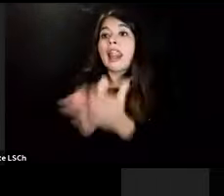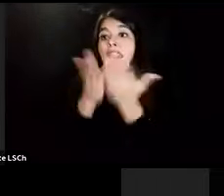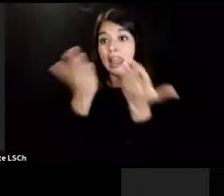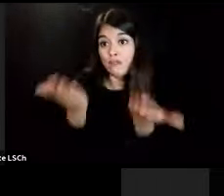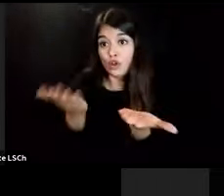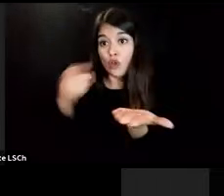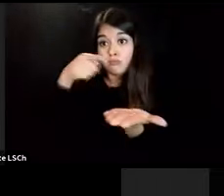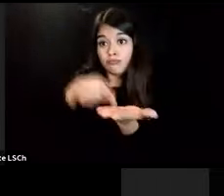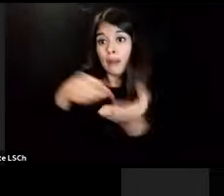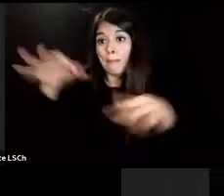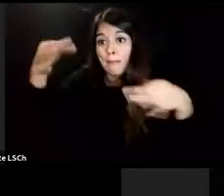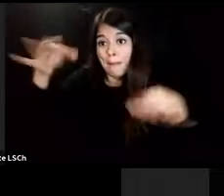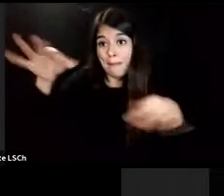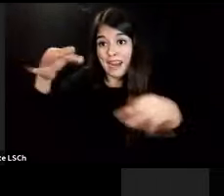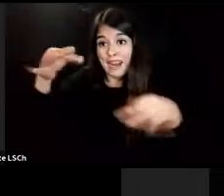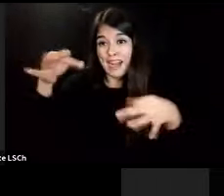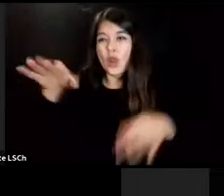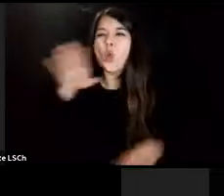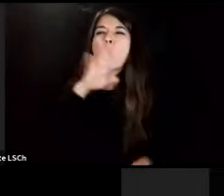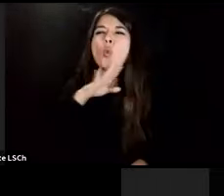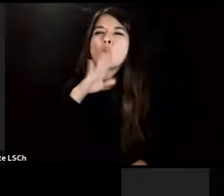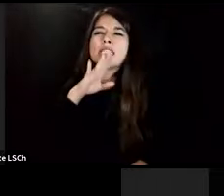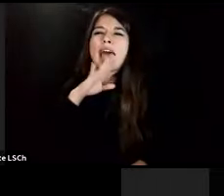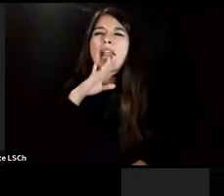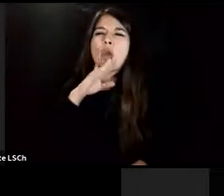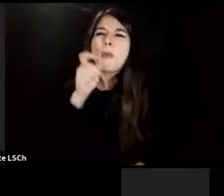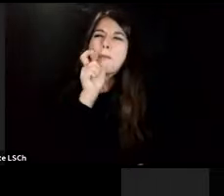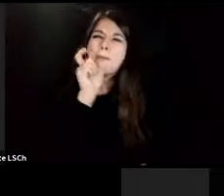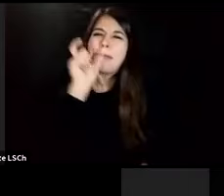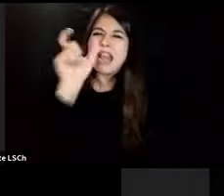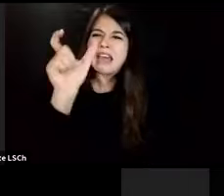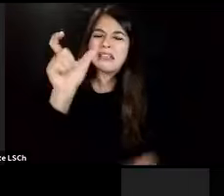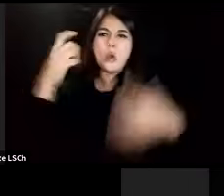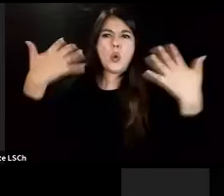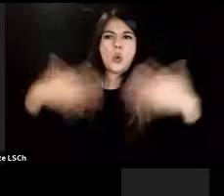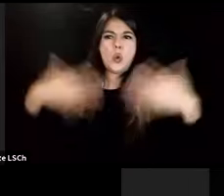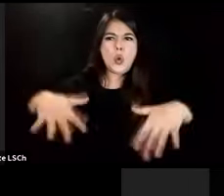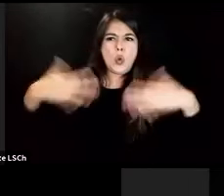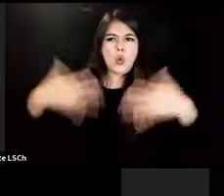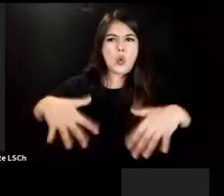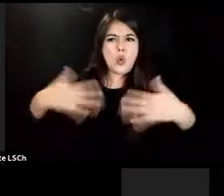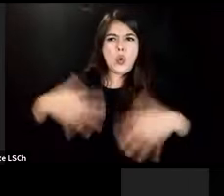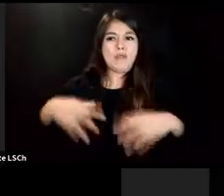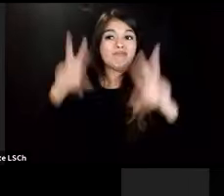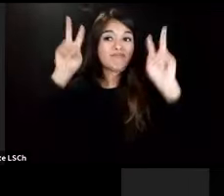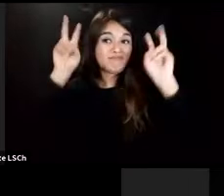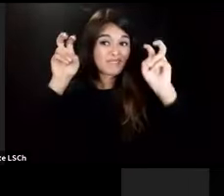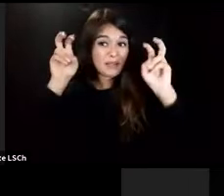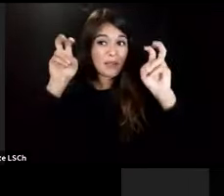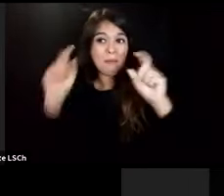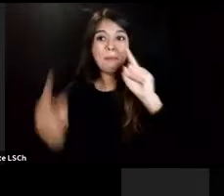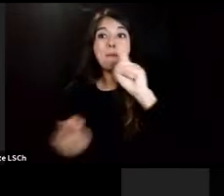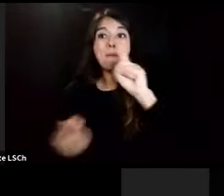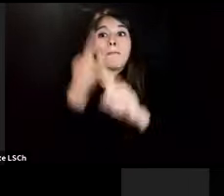unos términos bastante tremendos para hablar de estos temas) La primera gran polémica o pelea fue